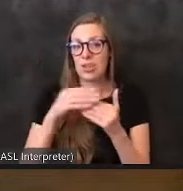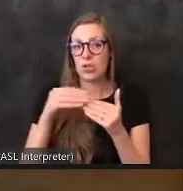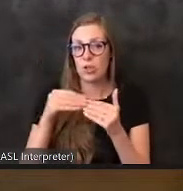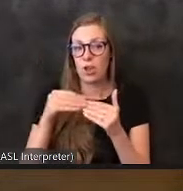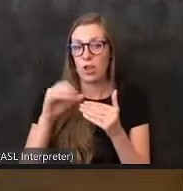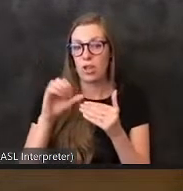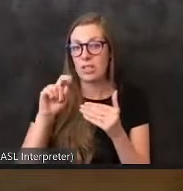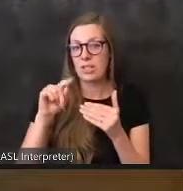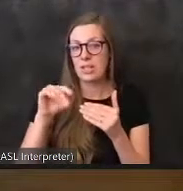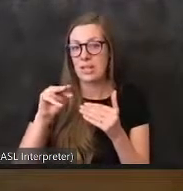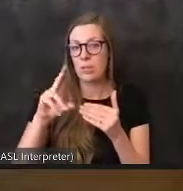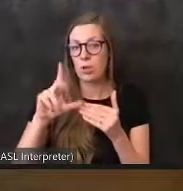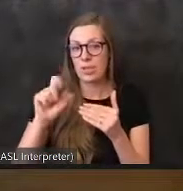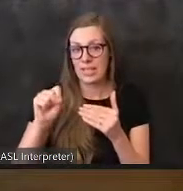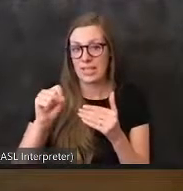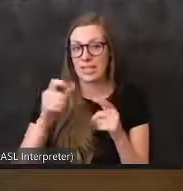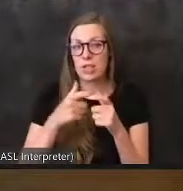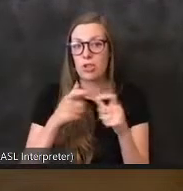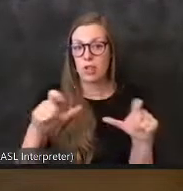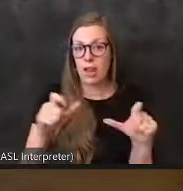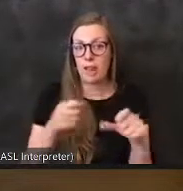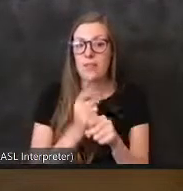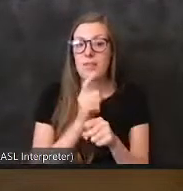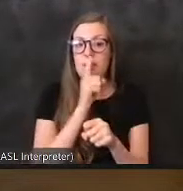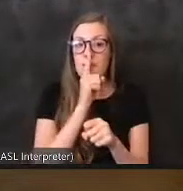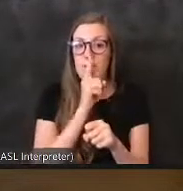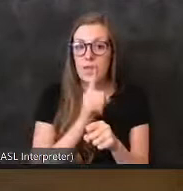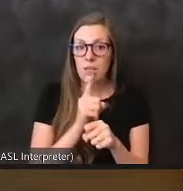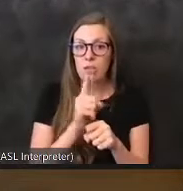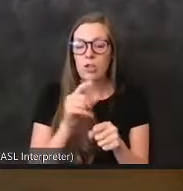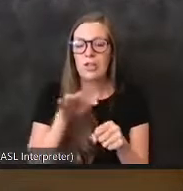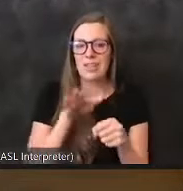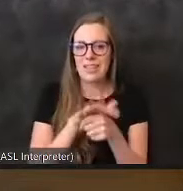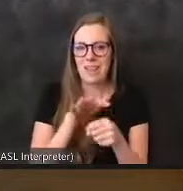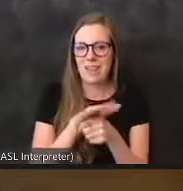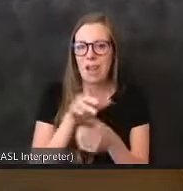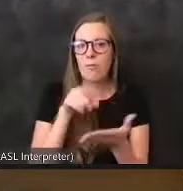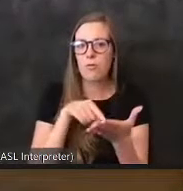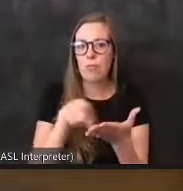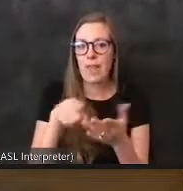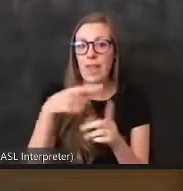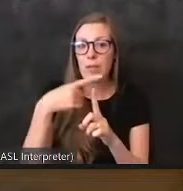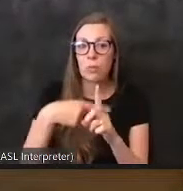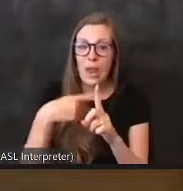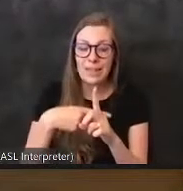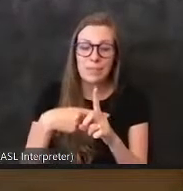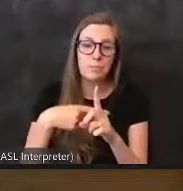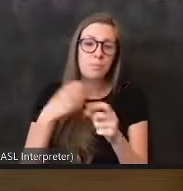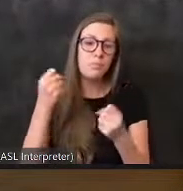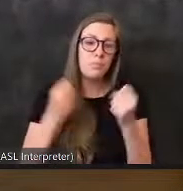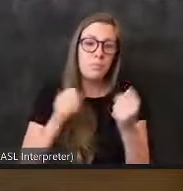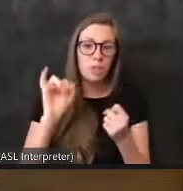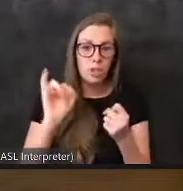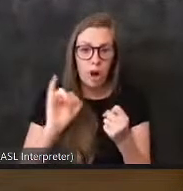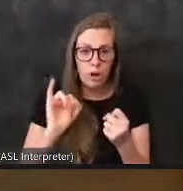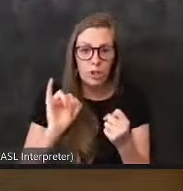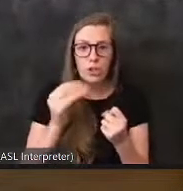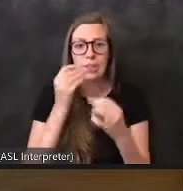Un estímulo asegurándonos de que ellos tienen las que necesitan para pagar la renta para su asegurense carro o poner